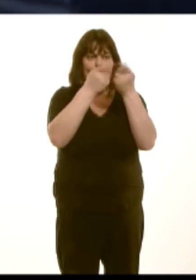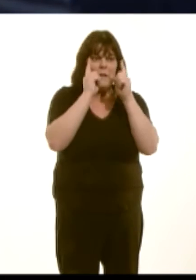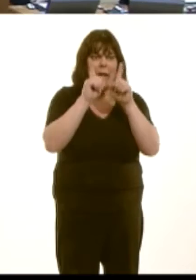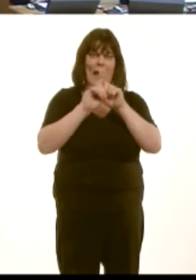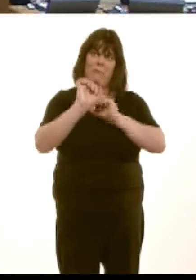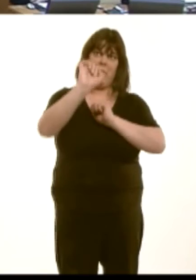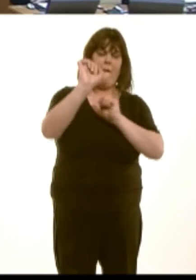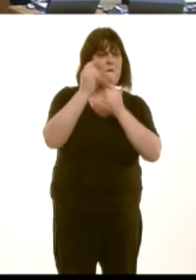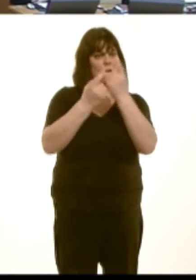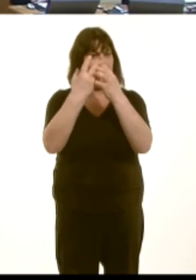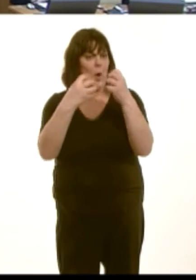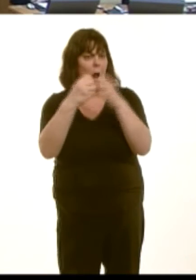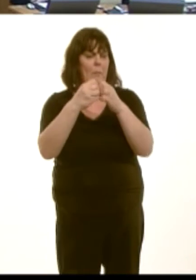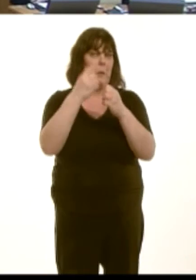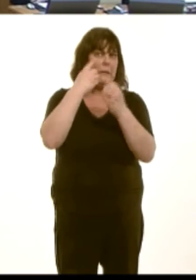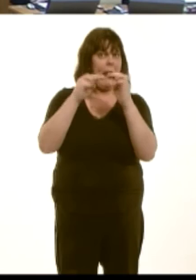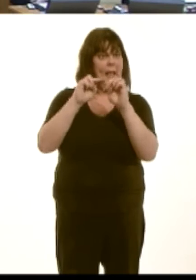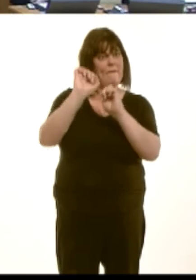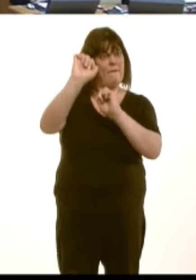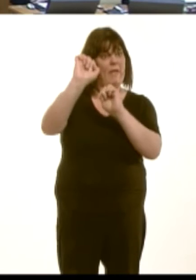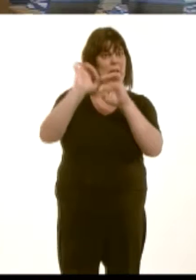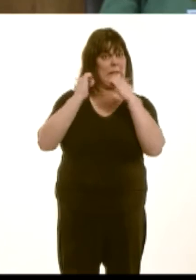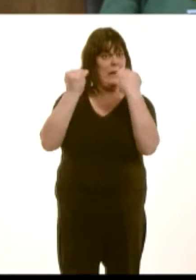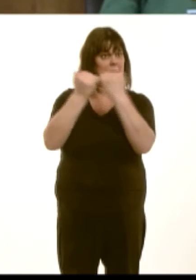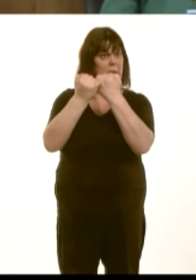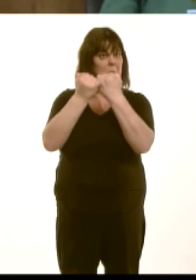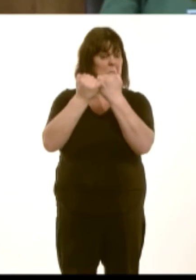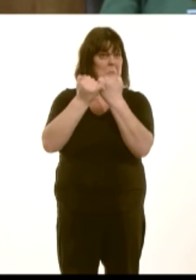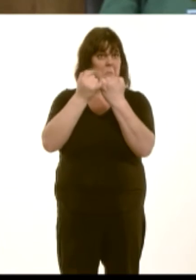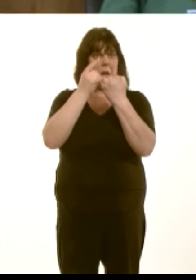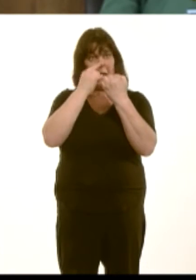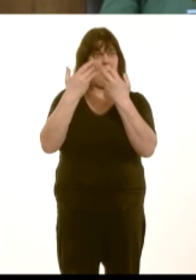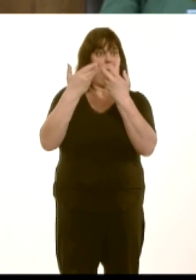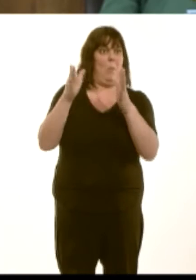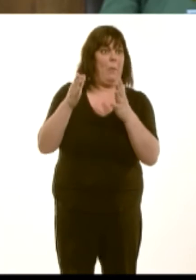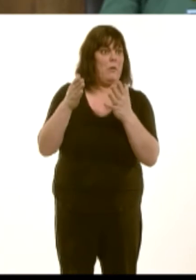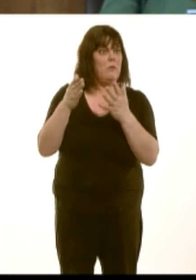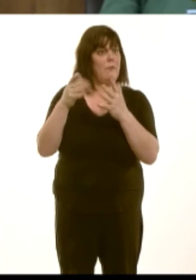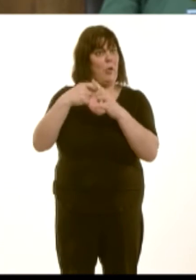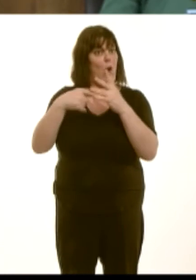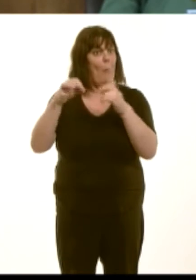Carwyn Jones: Fe fyddwn iín hoffi gweld gemau rhyngwladol yn mynd yn Ùl iír gogledd yn fawr, maeín rhaid imi ddweud.